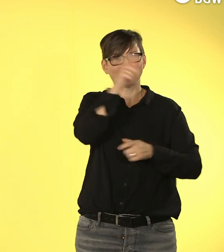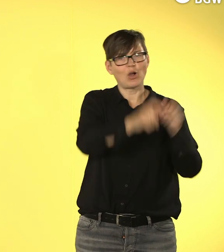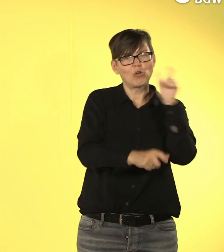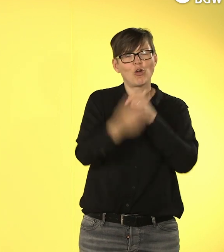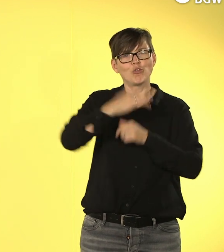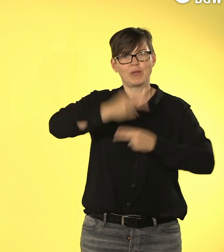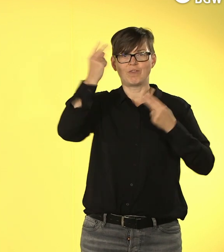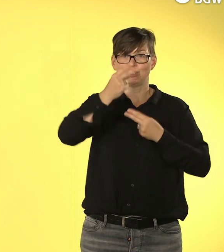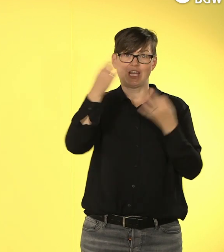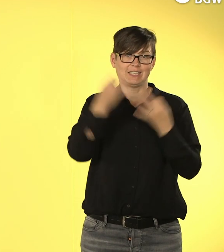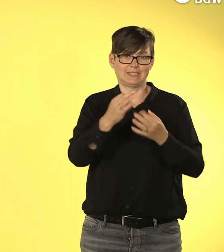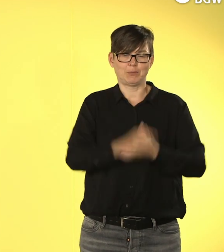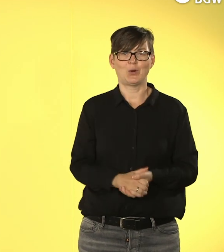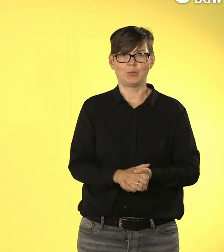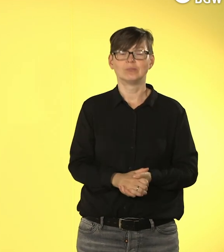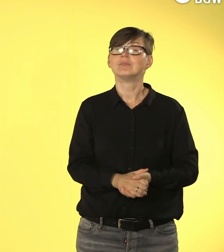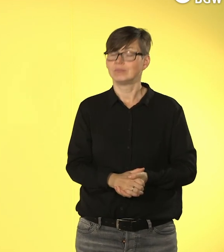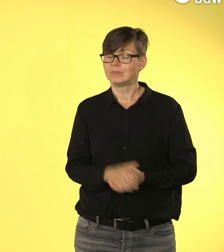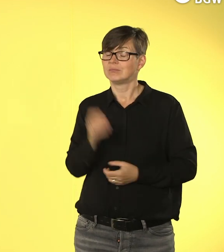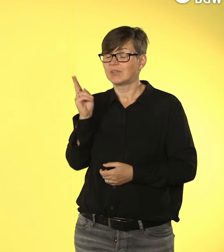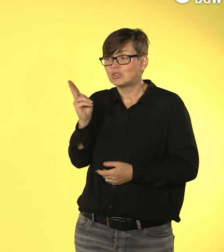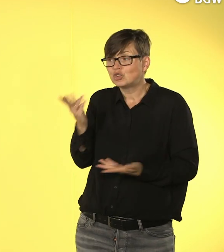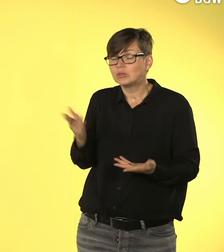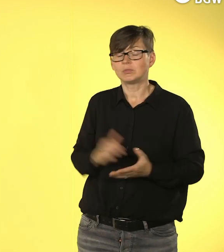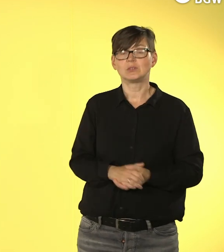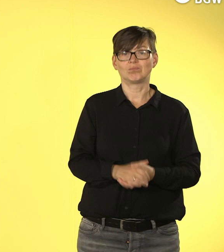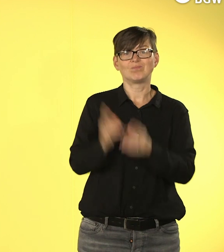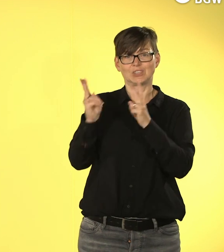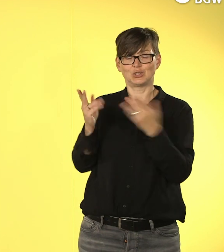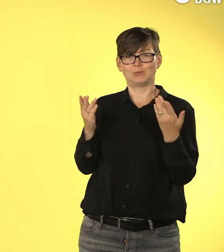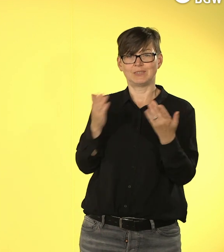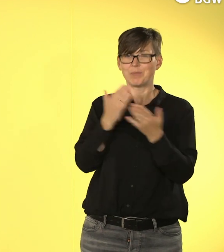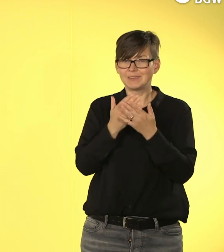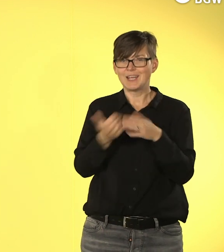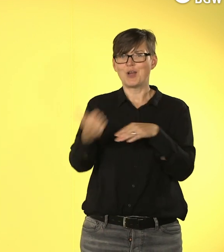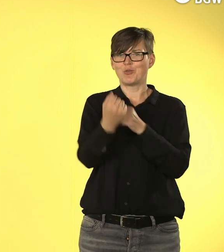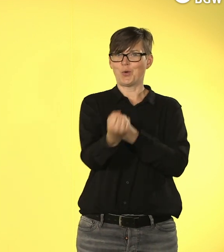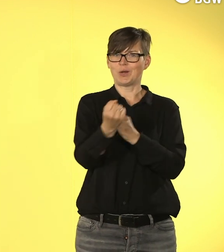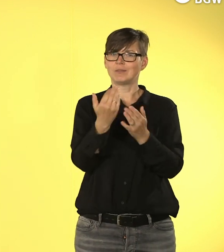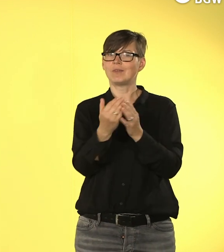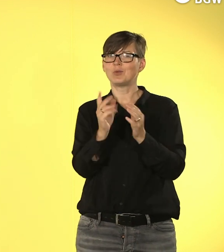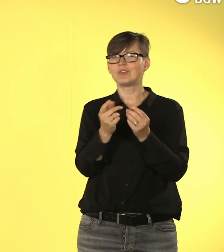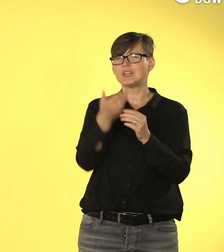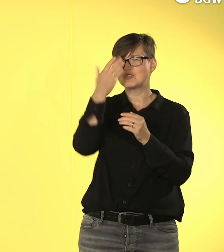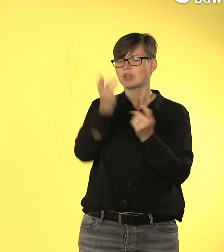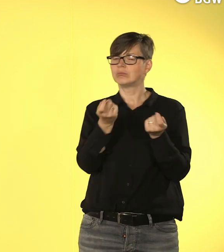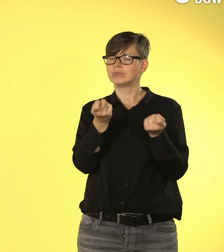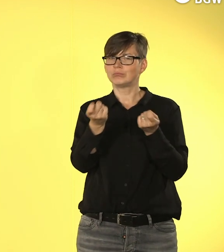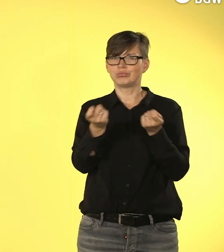Richtig. Das ist diese Kunst der Führungskräfte, das so umzusetzen.